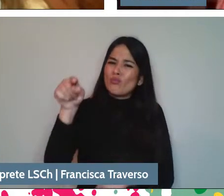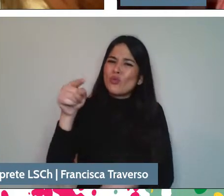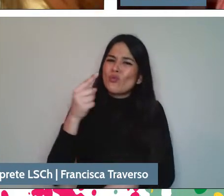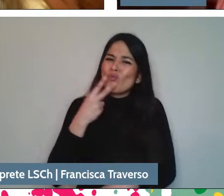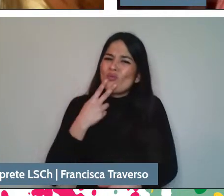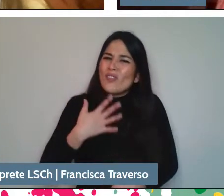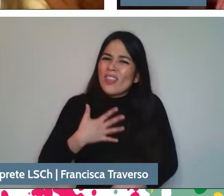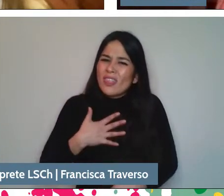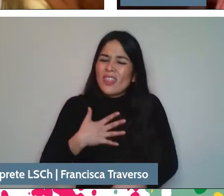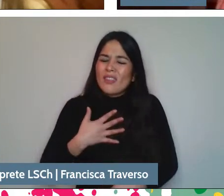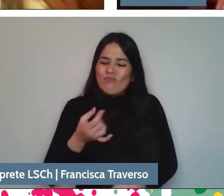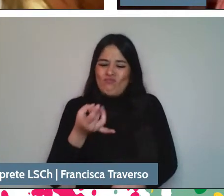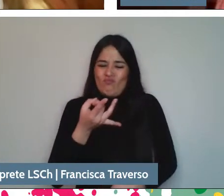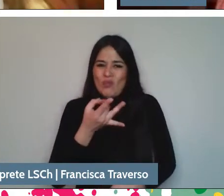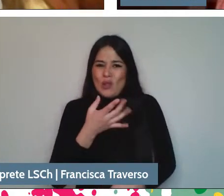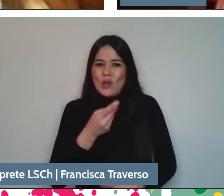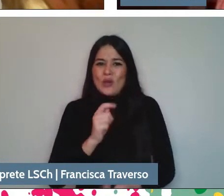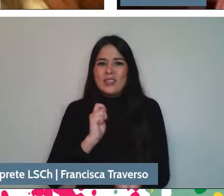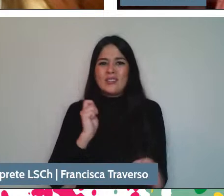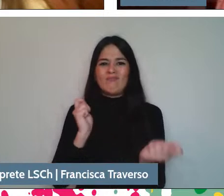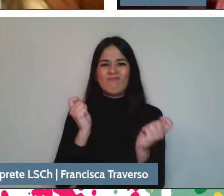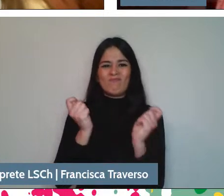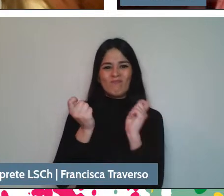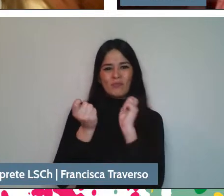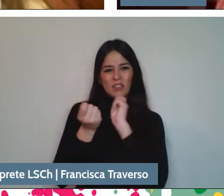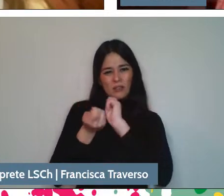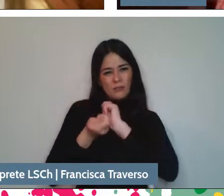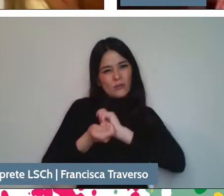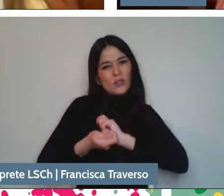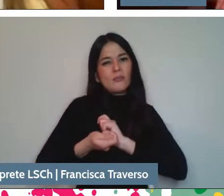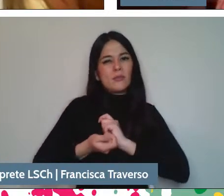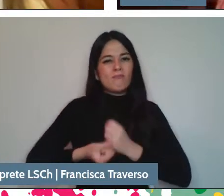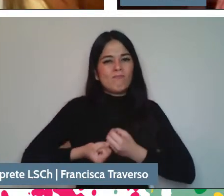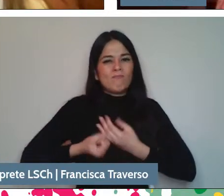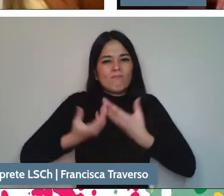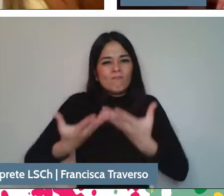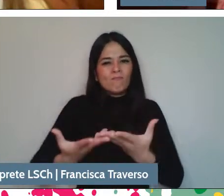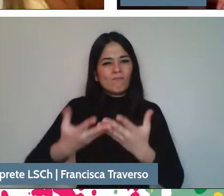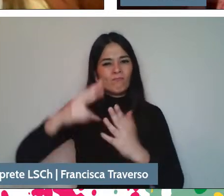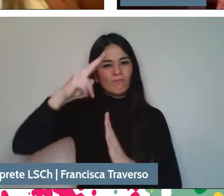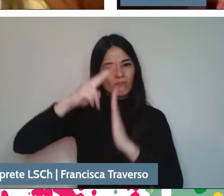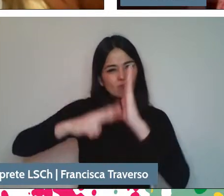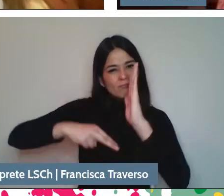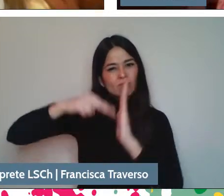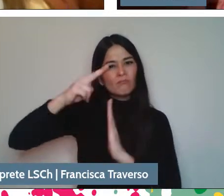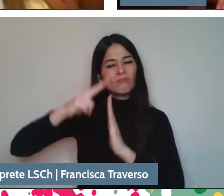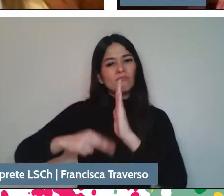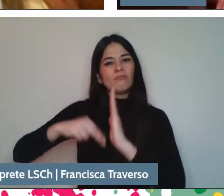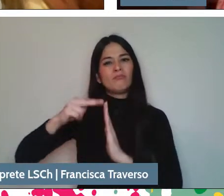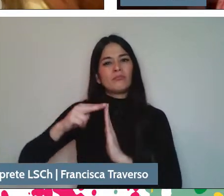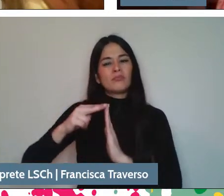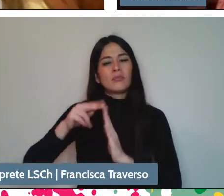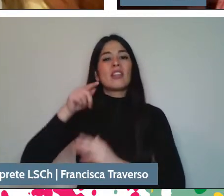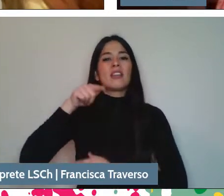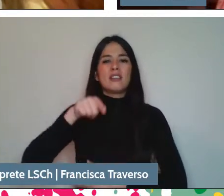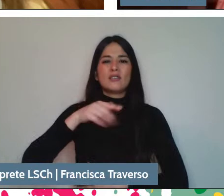y como eso se va transformando en tu obra también es algo de lo que me gustaría que pudieras hablar.